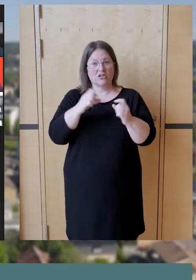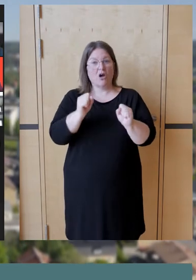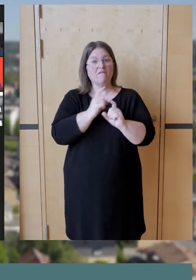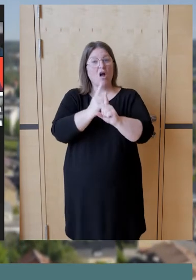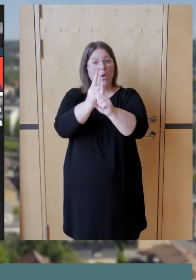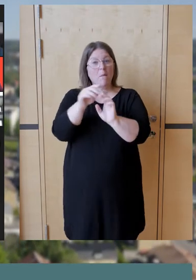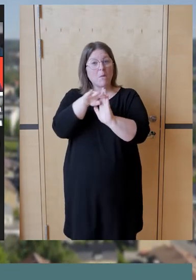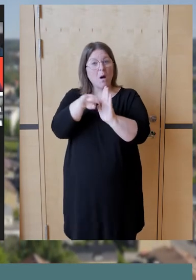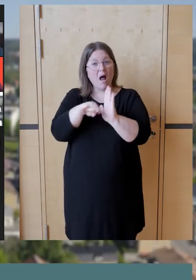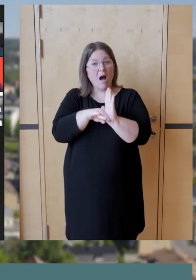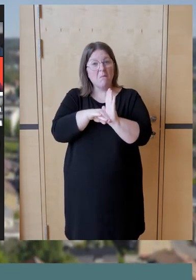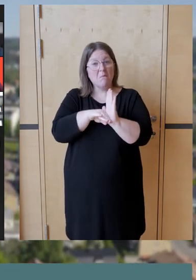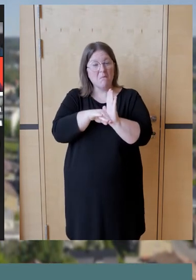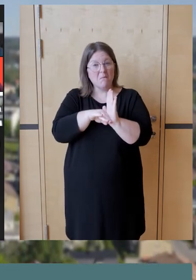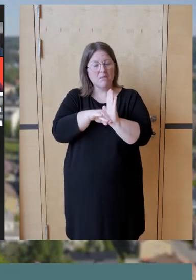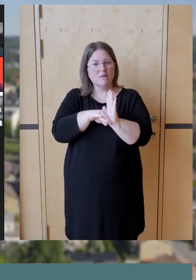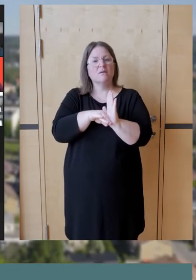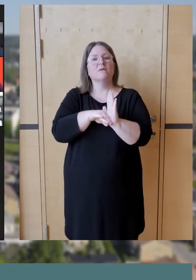Och det har också varit ute J